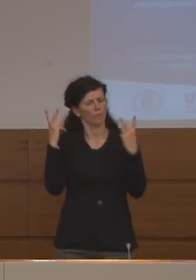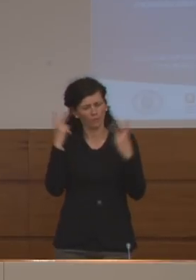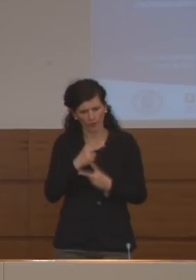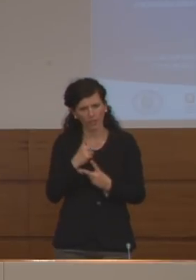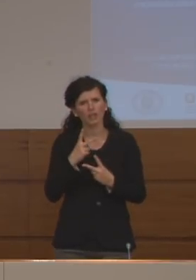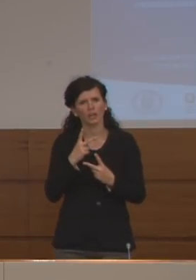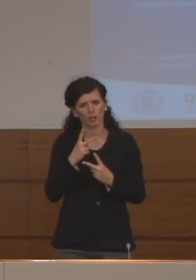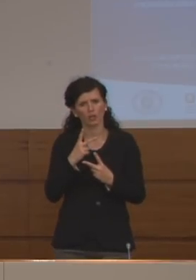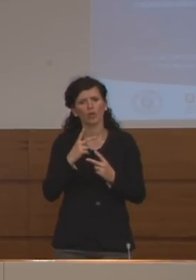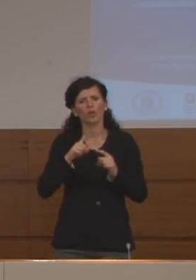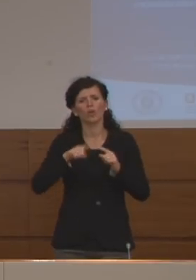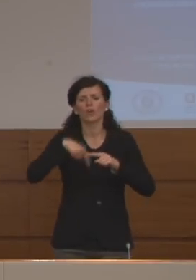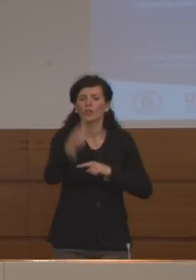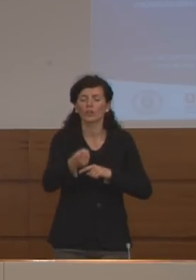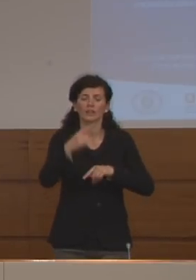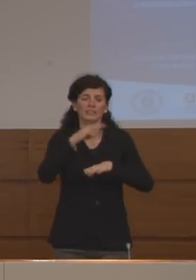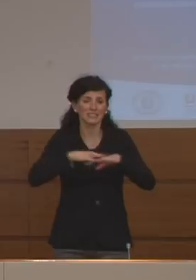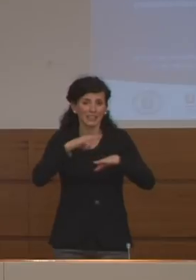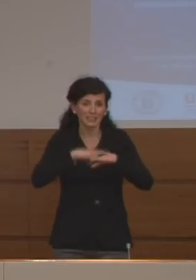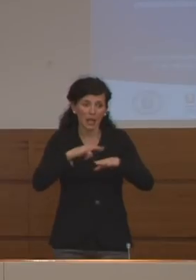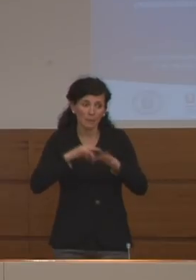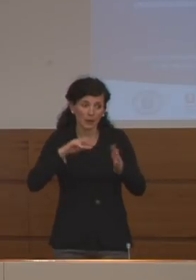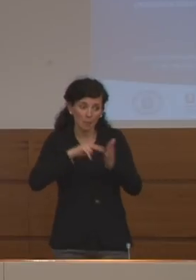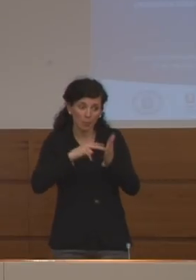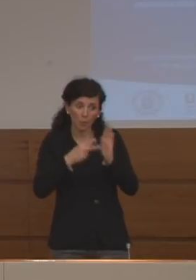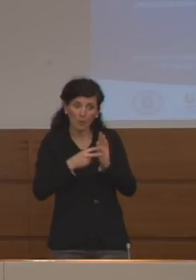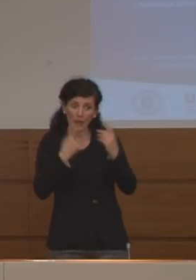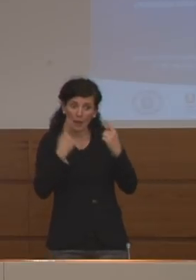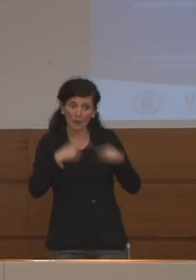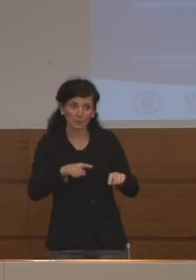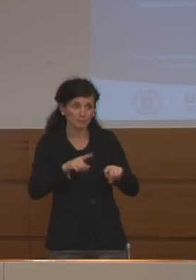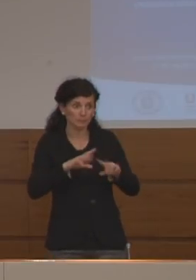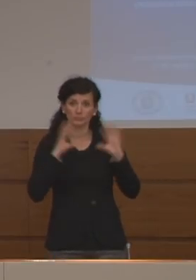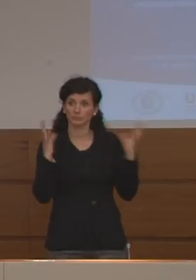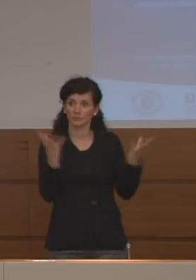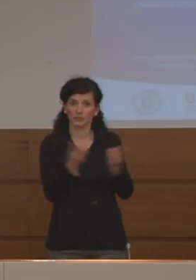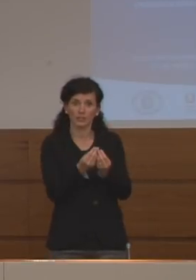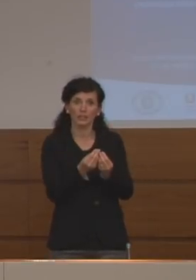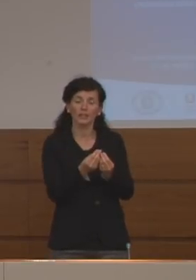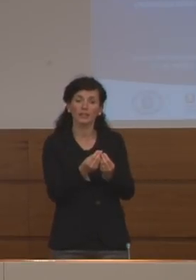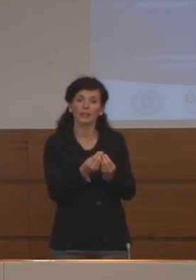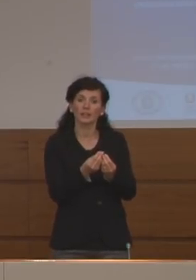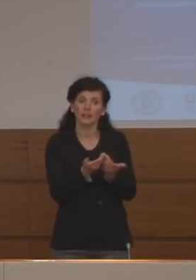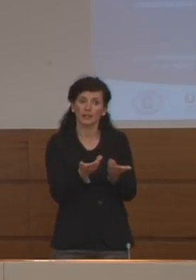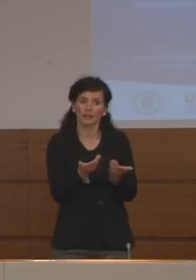settembre questo tipo di problema non debba venire a porsi. Anche perché stiamo